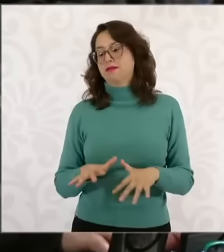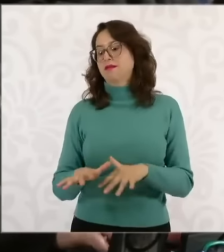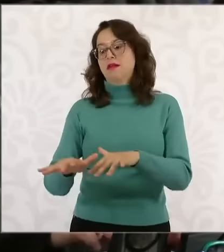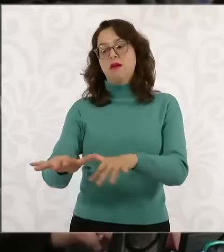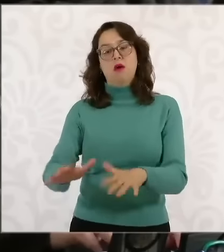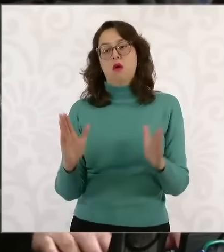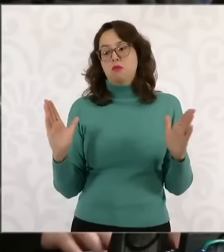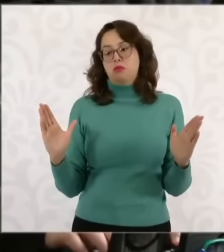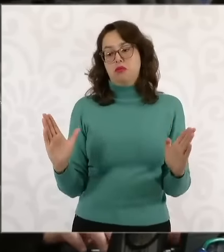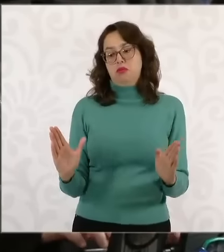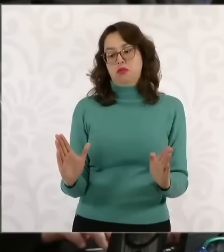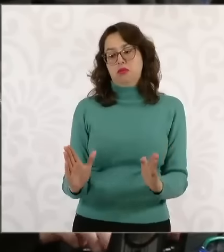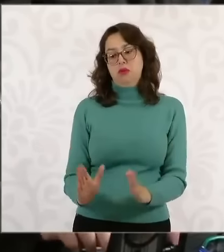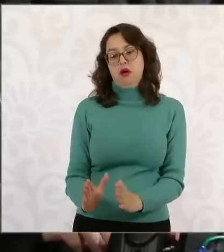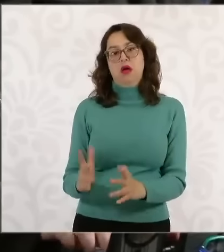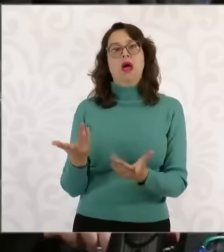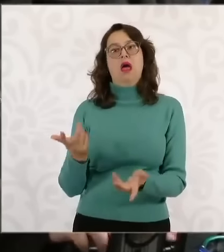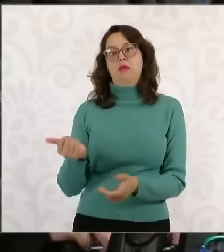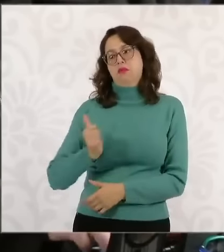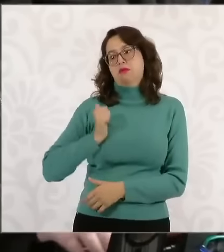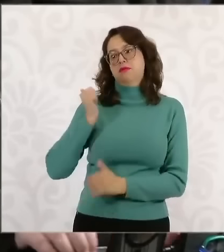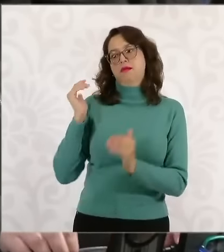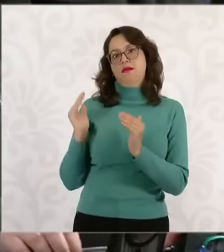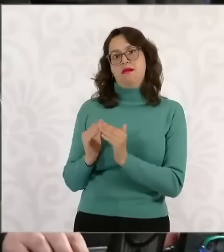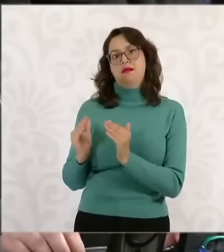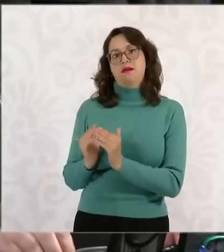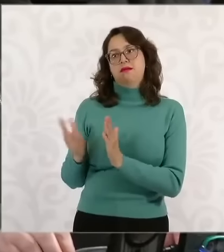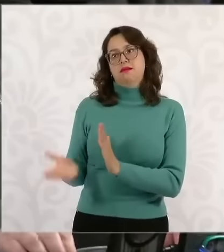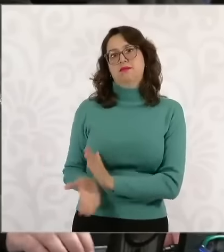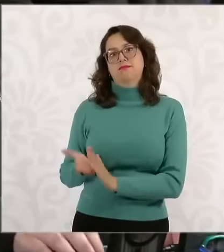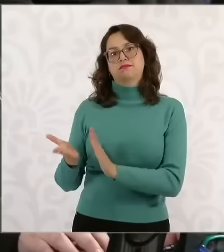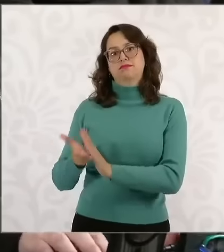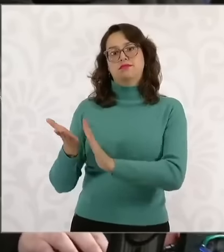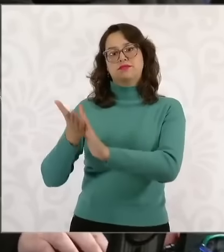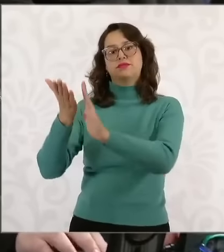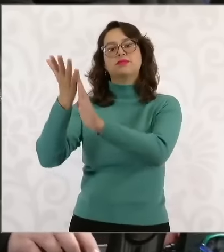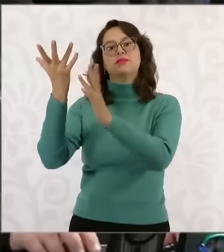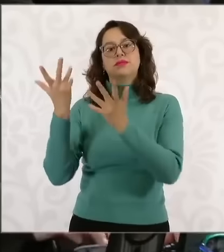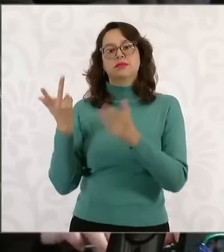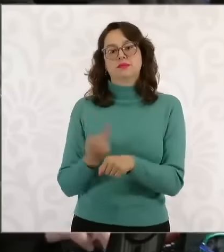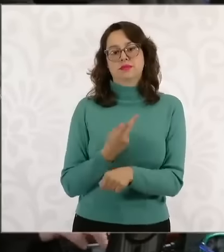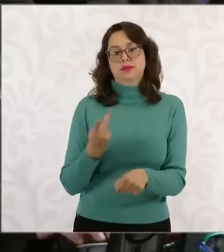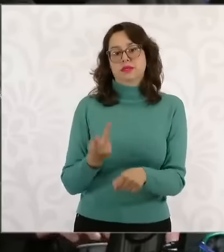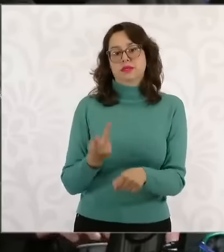eh en cañadas, como decía usted, cerca de la Ribera de los Ríos, pues es prácticamente todo